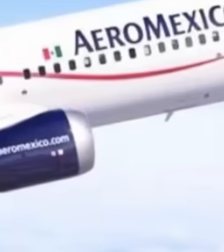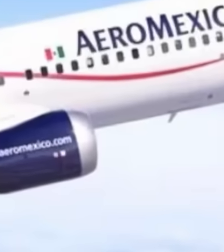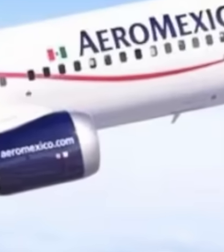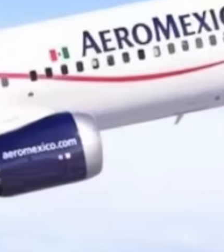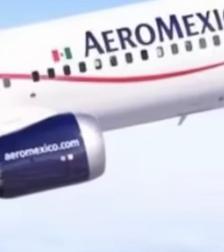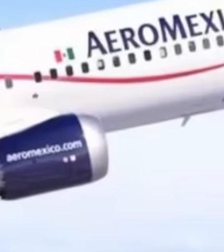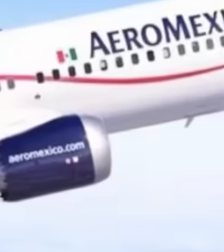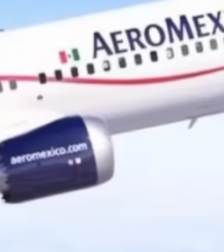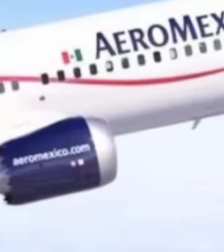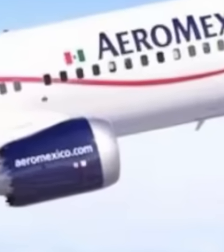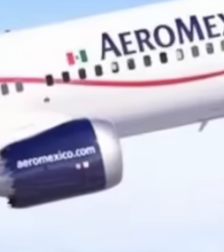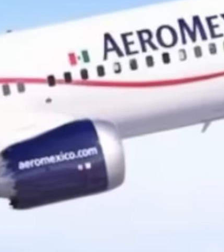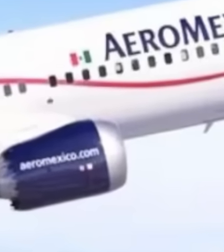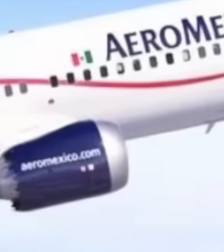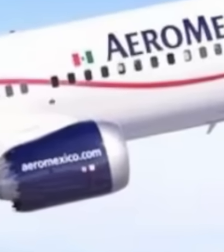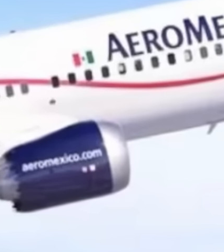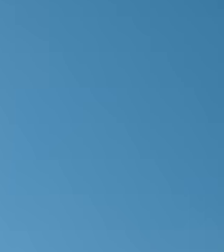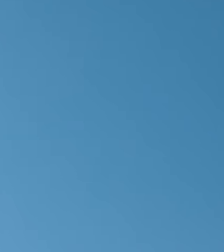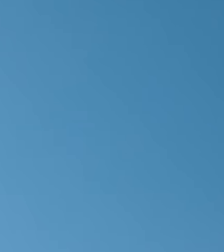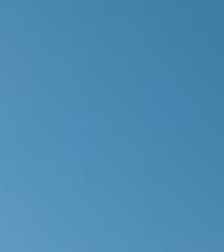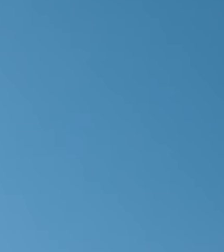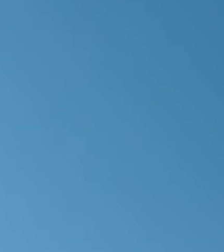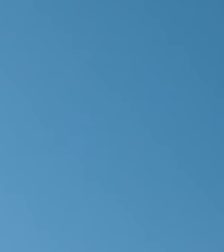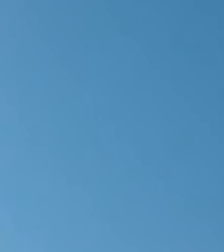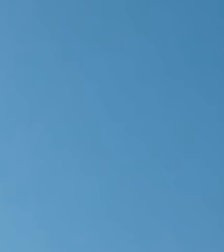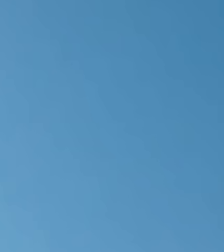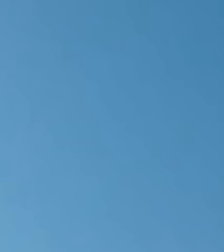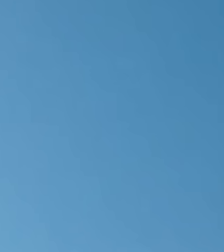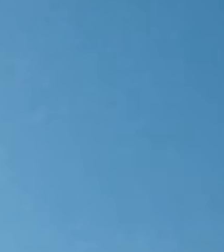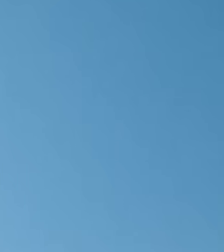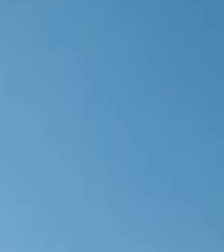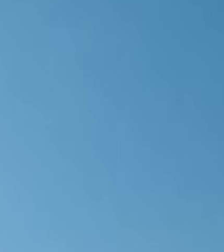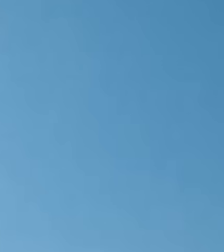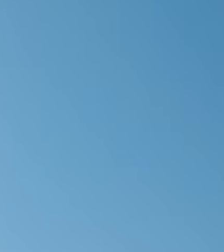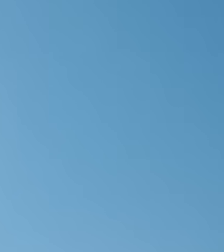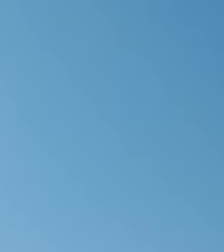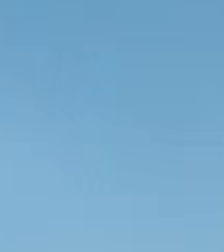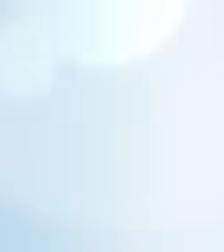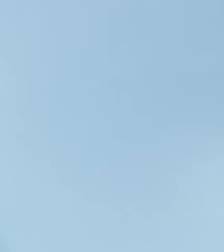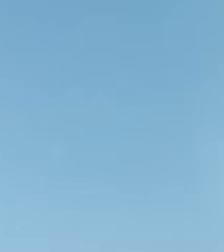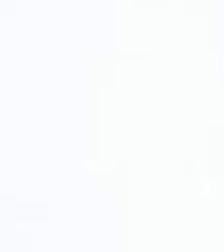Aeroméxico y pone restricciones a los vuelos desde México en respuesta a las medidas del gobierno